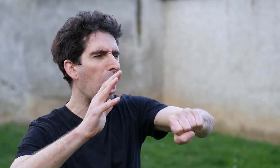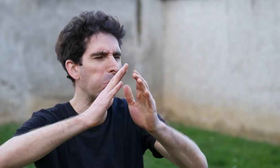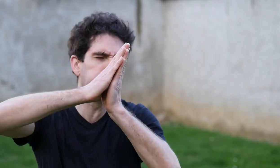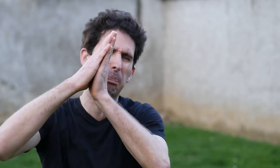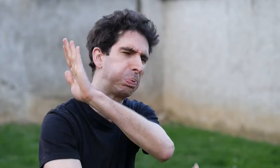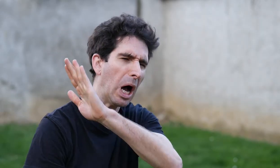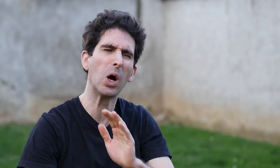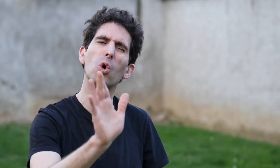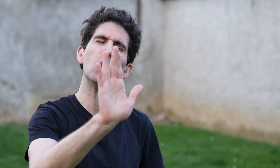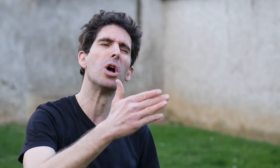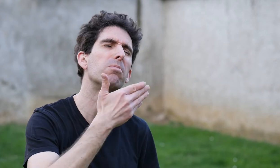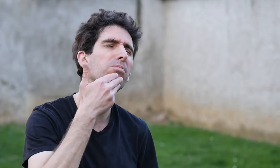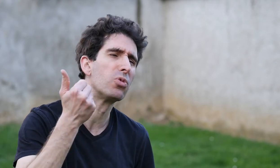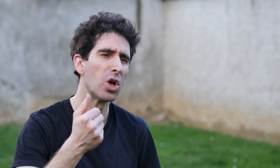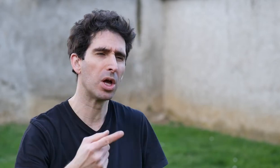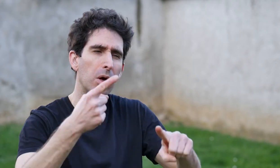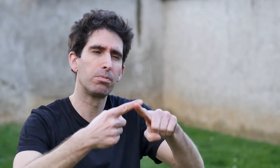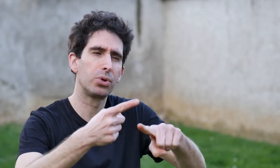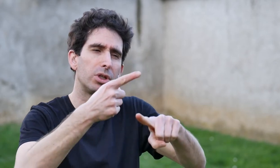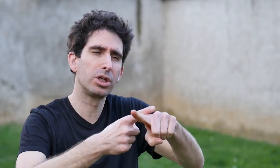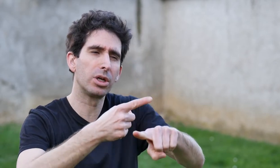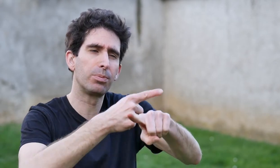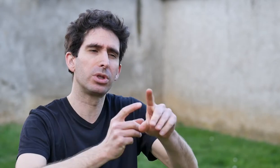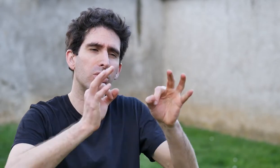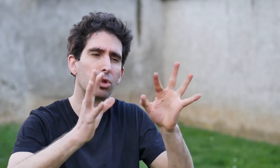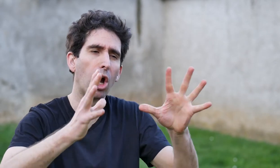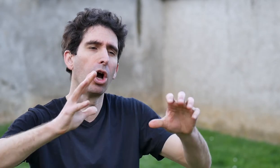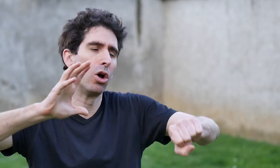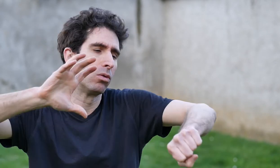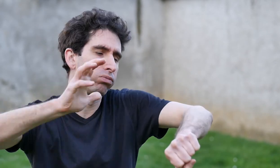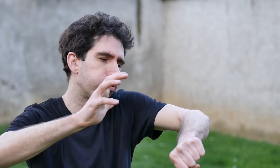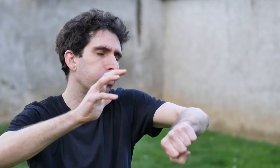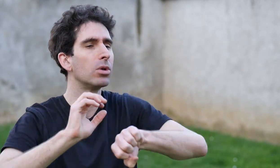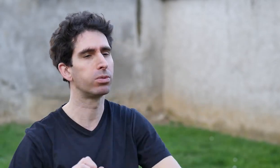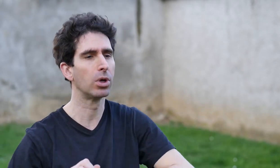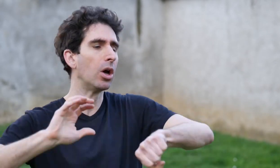est à éviter ! C'est mieux, petit à petit, de prendre le temps de s'exposer au soleil